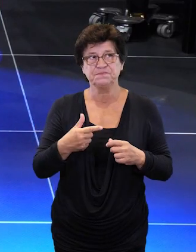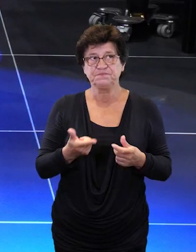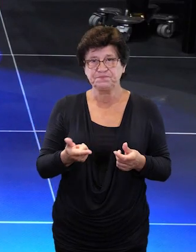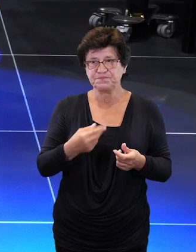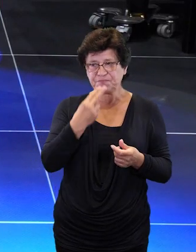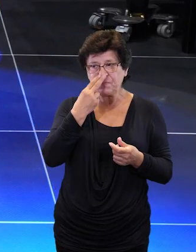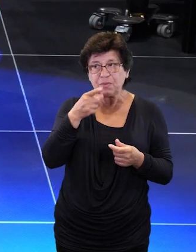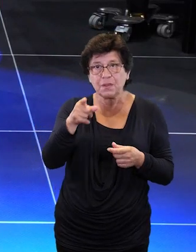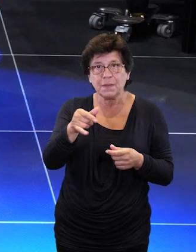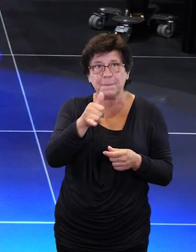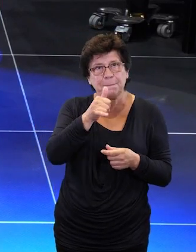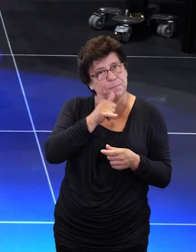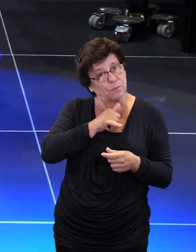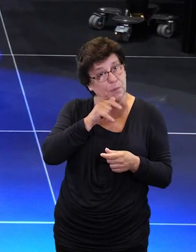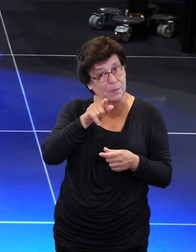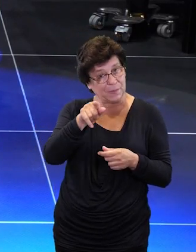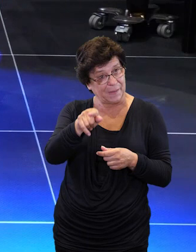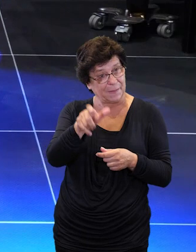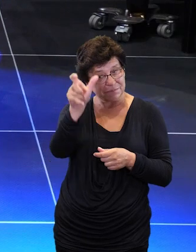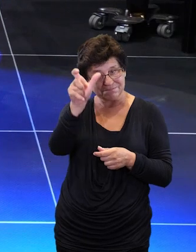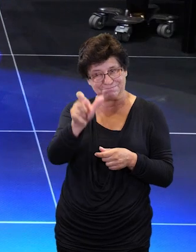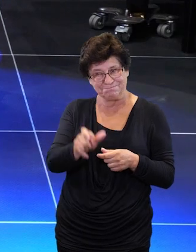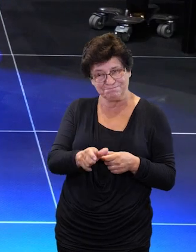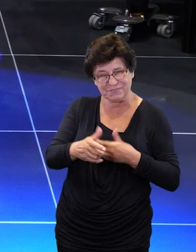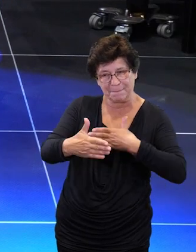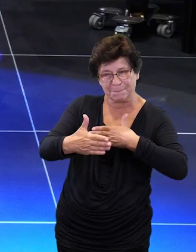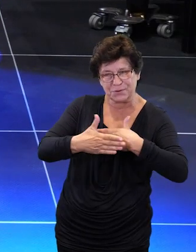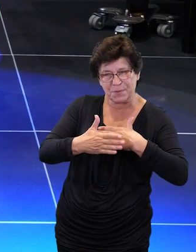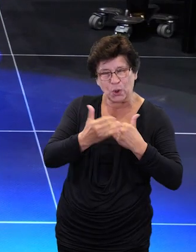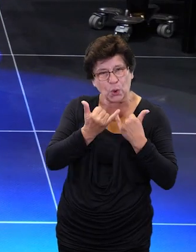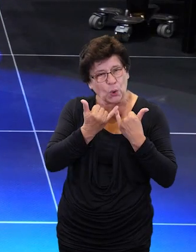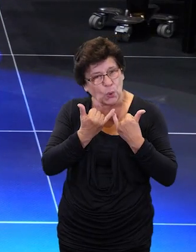przybliżyć tutaj te różne metody leczenia.